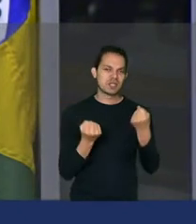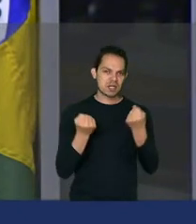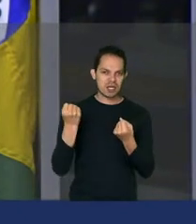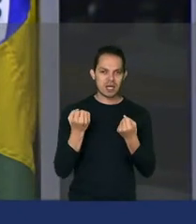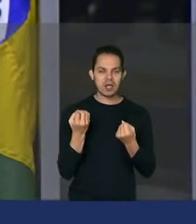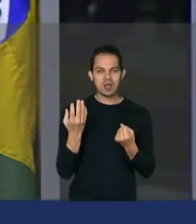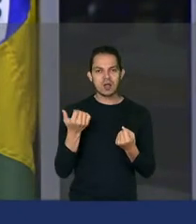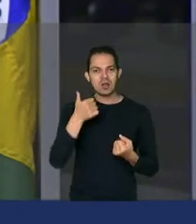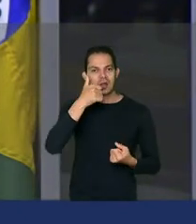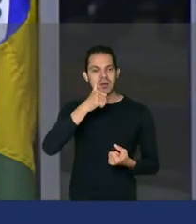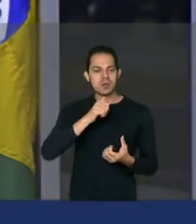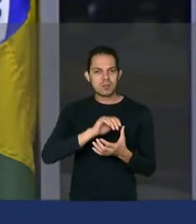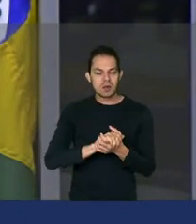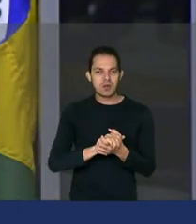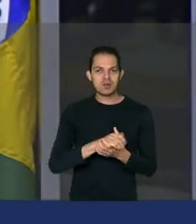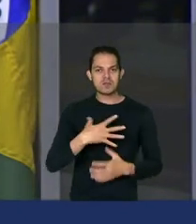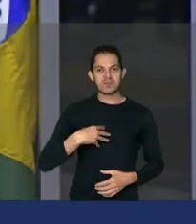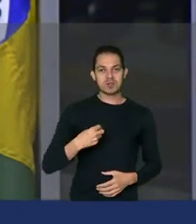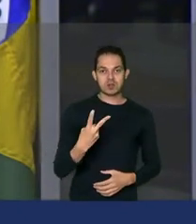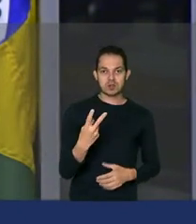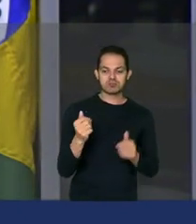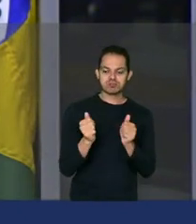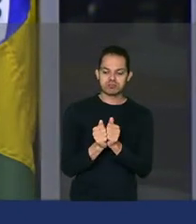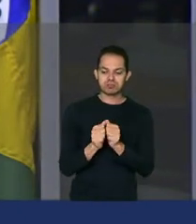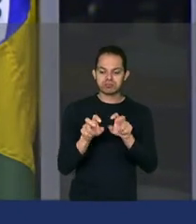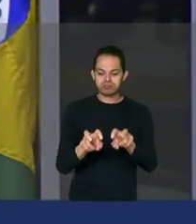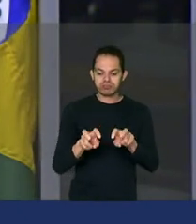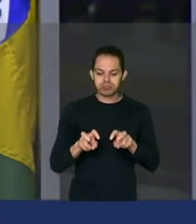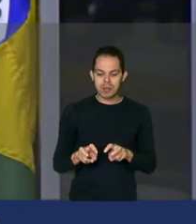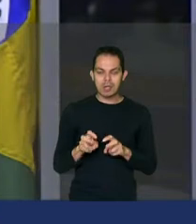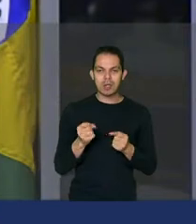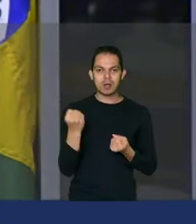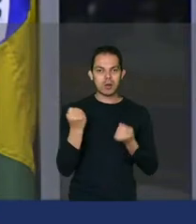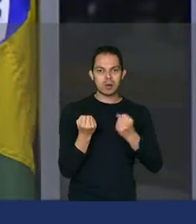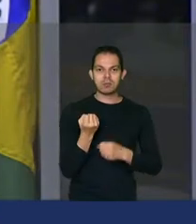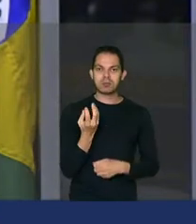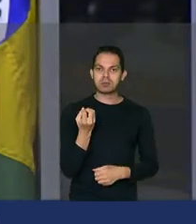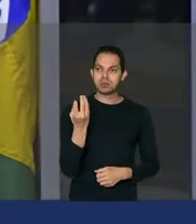MOURA, EU FIZ UMA VIAGEM DE FÉRIAS DE CARRO COM A MINHA ESPOSA E MEUS DOIS FILHOS, A MARCELA DE OITO E O JOSÉDE